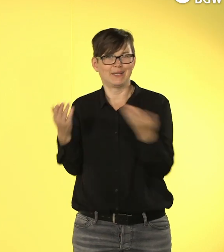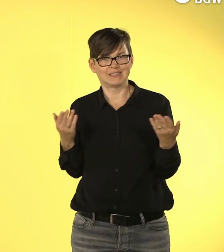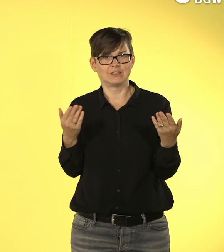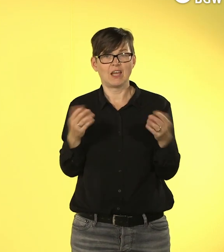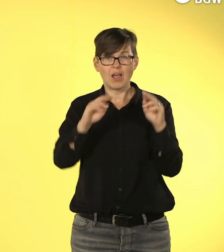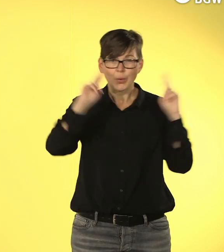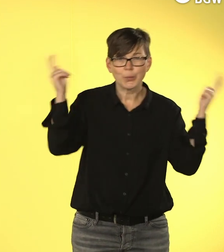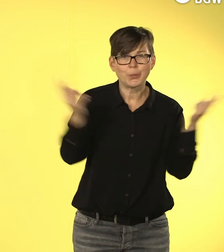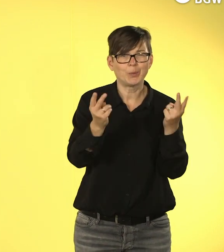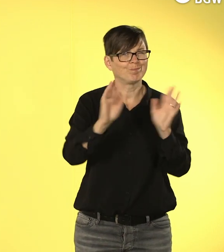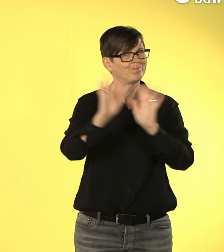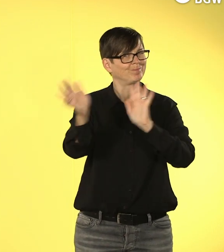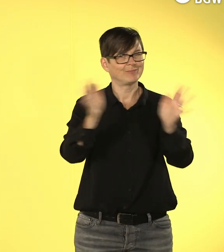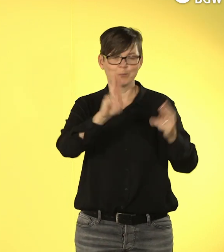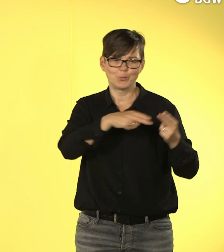Das ist dieses Hauptthema.